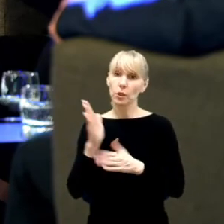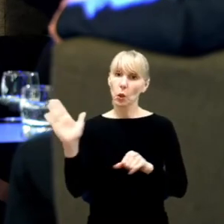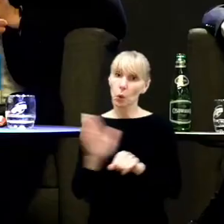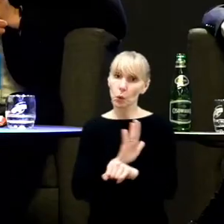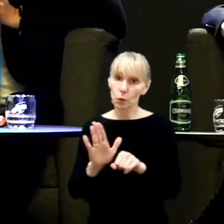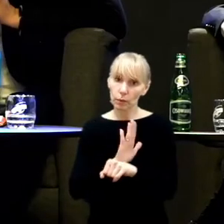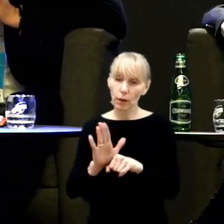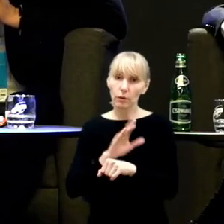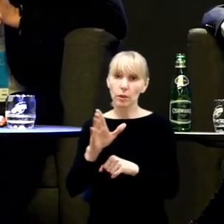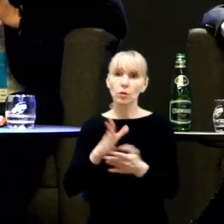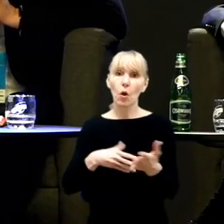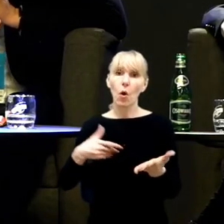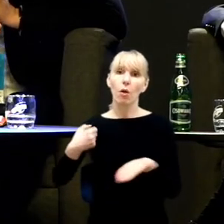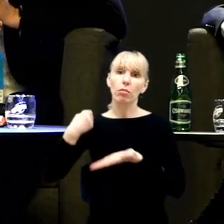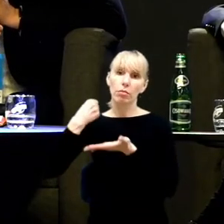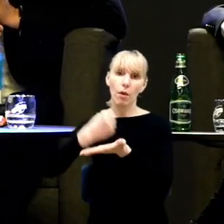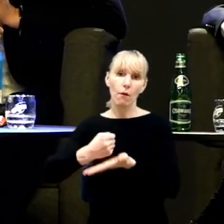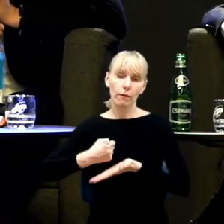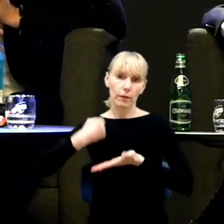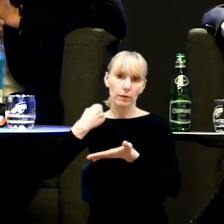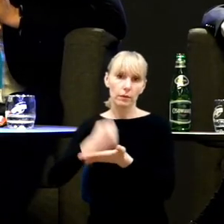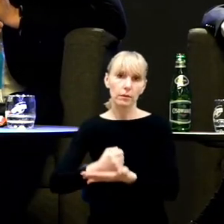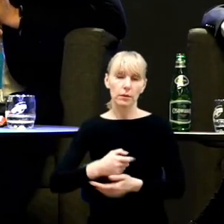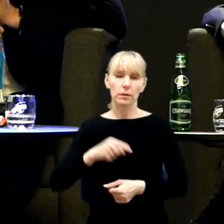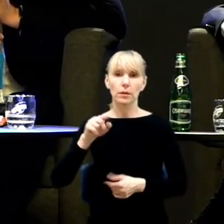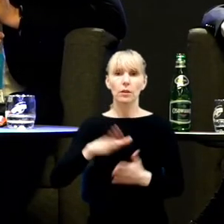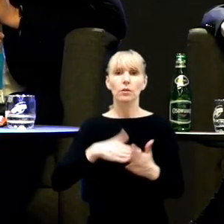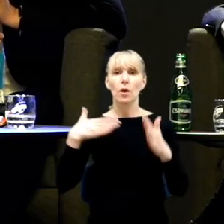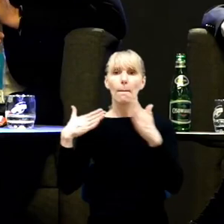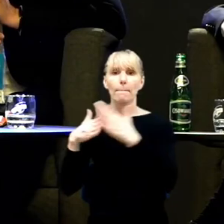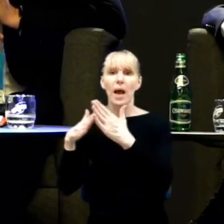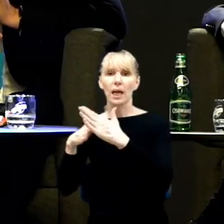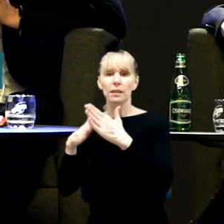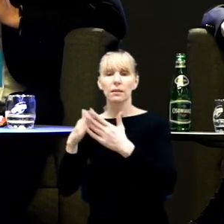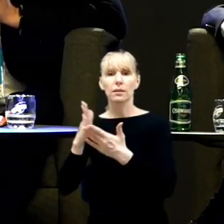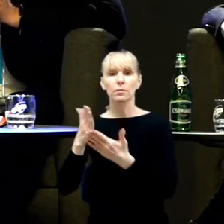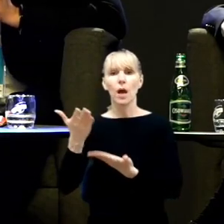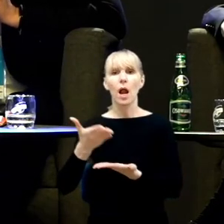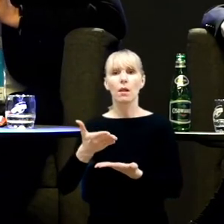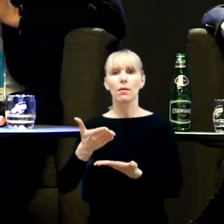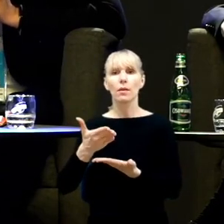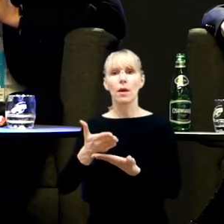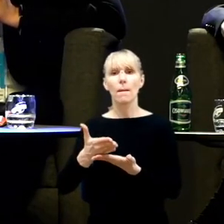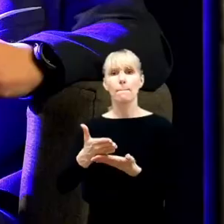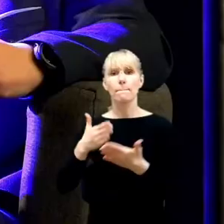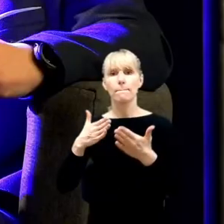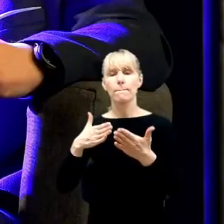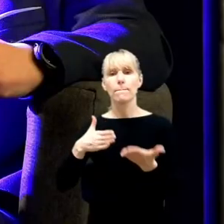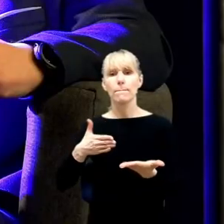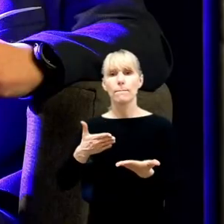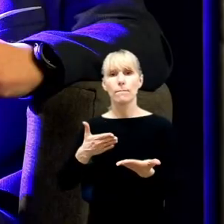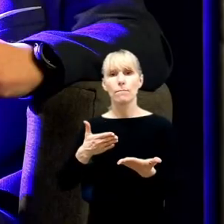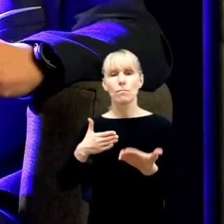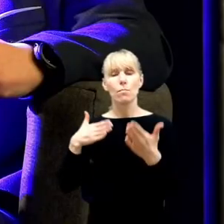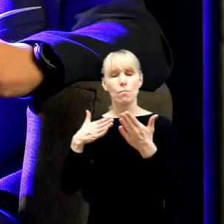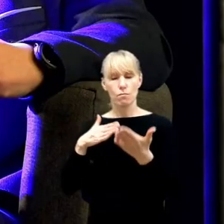Czyli w przypadku budownictwa komunalnego maksymalny poziom dofinansowania, ten 80% może być jeszcze podwyższony